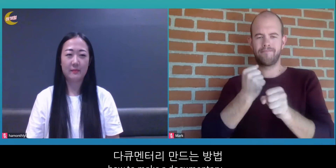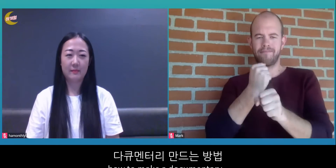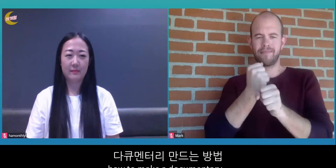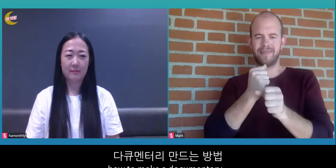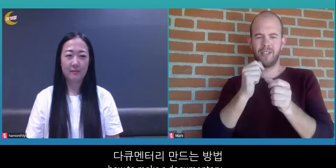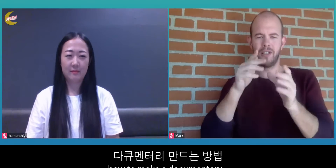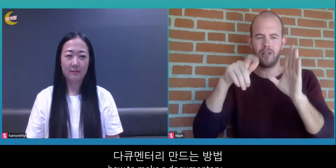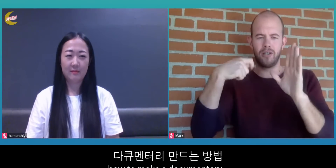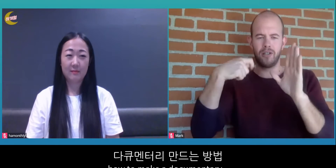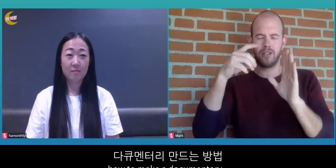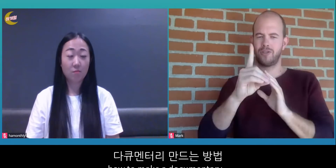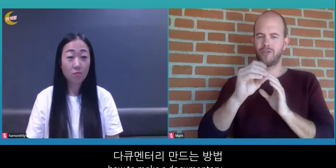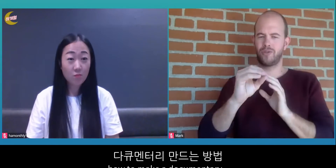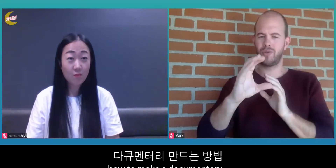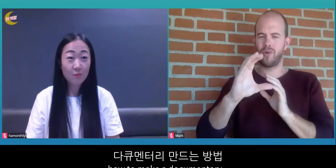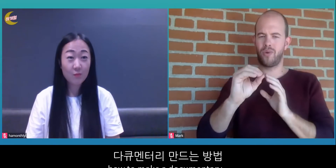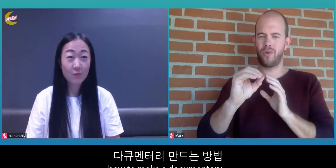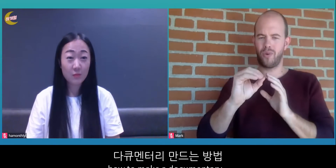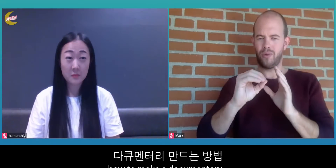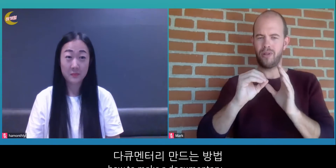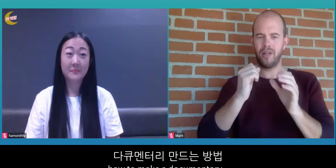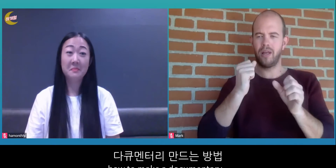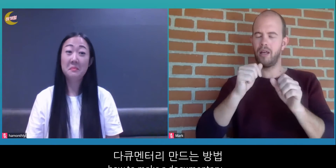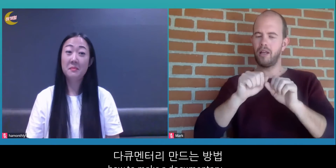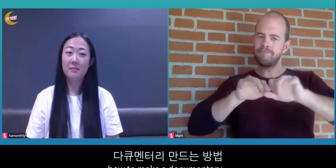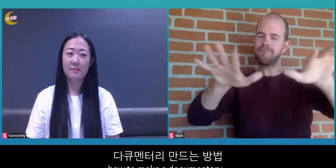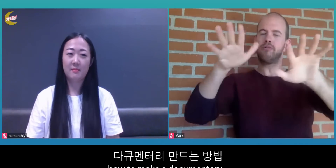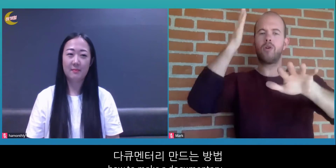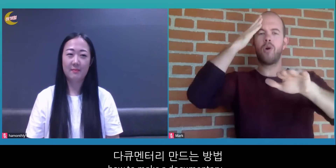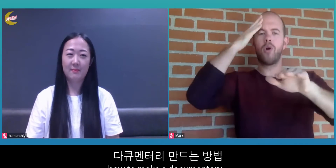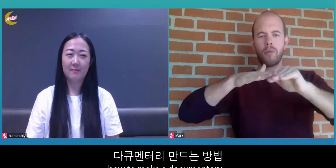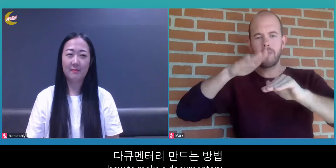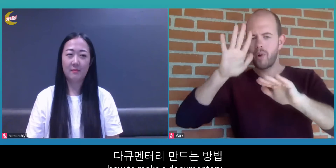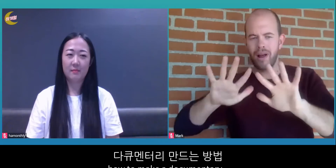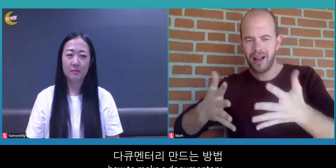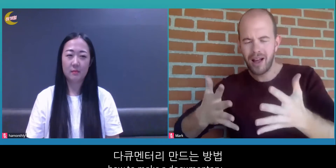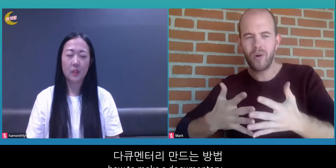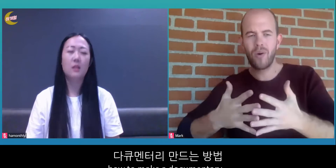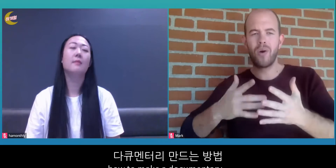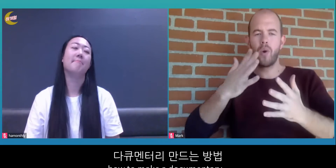方法など、さまざまなトピックを生徒に教えています。